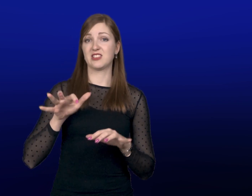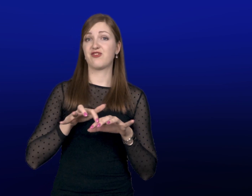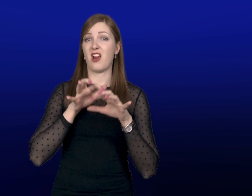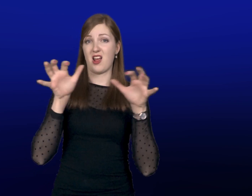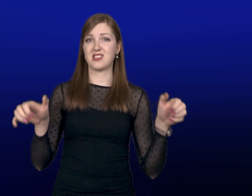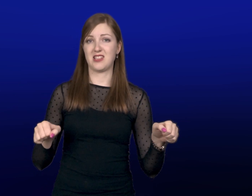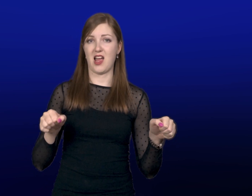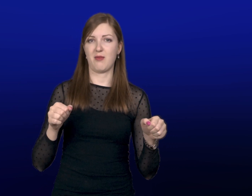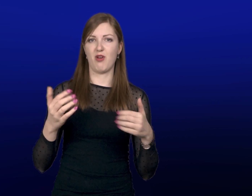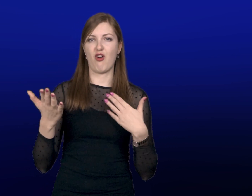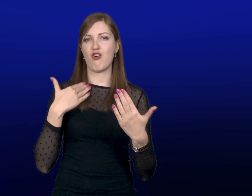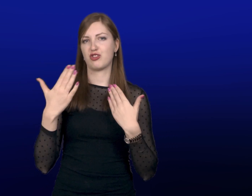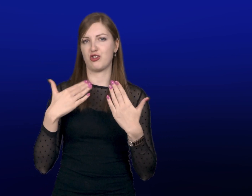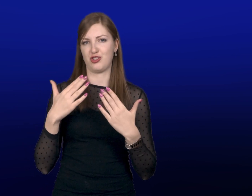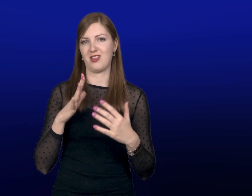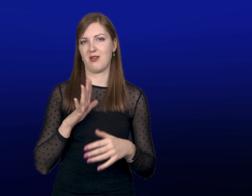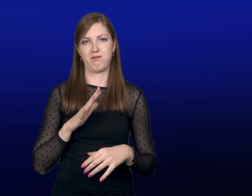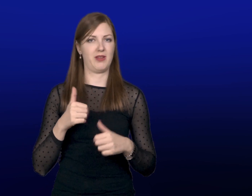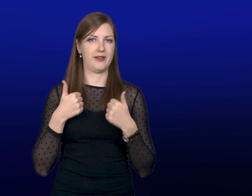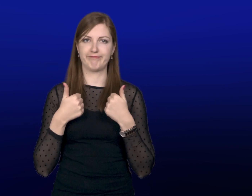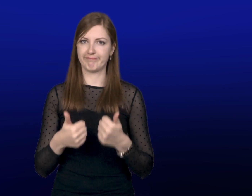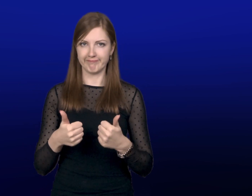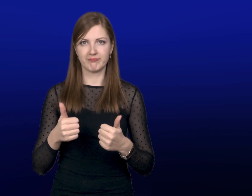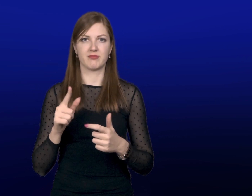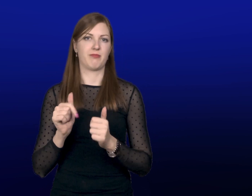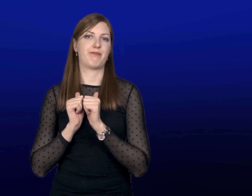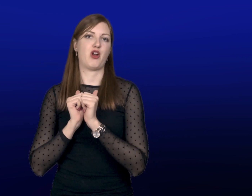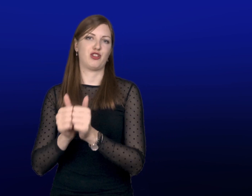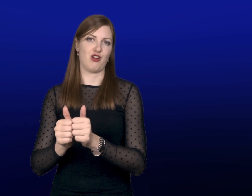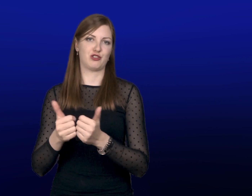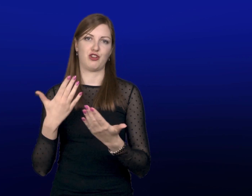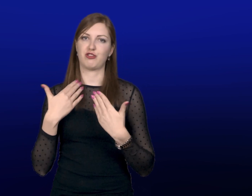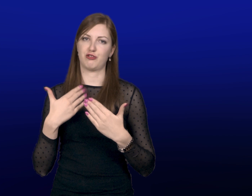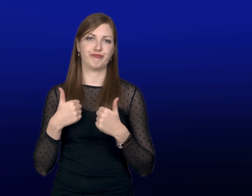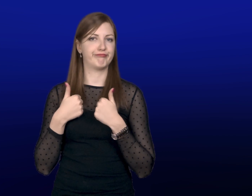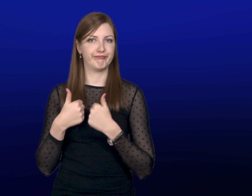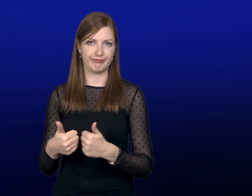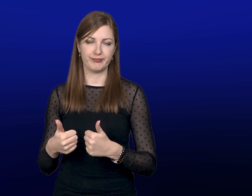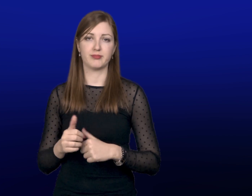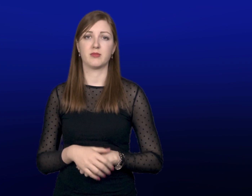Со властями были налажены партнерские отношения.